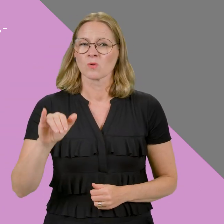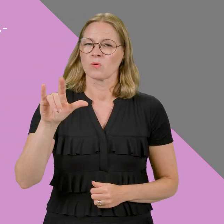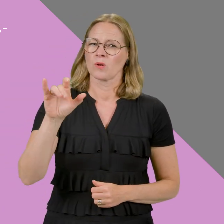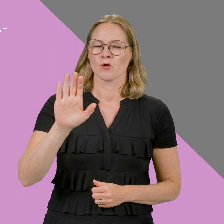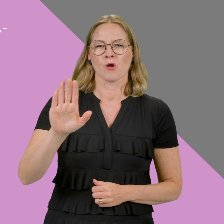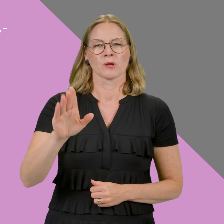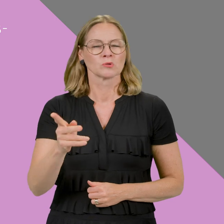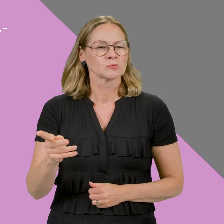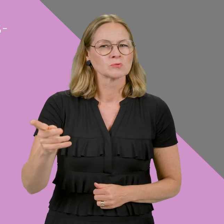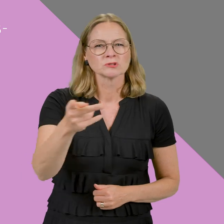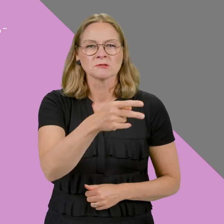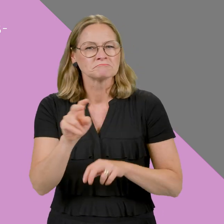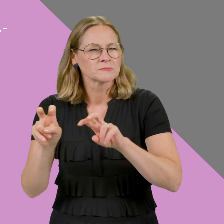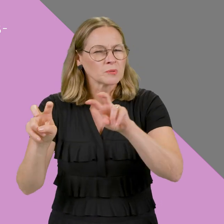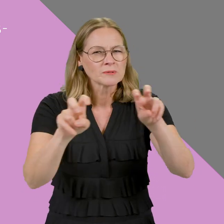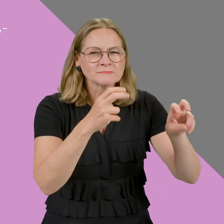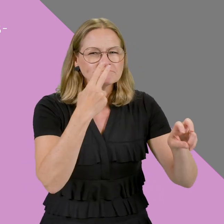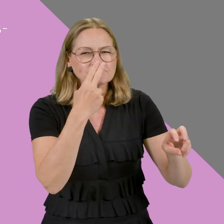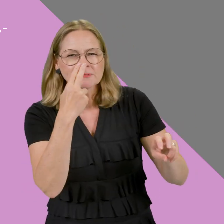Ylen omassa kyselytutkimuksessa tarkasteltiin -